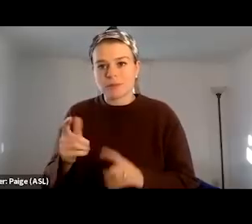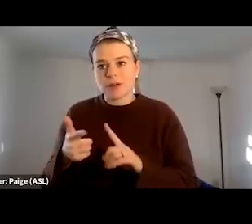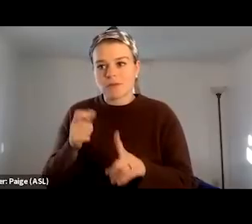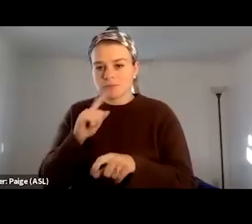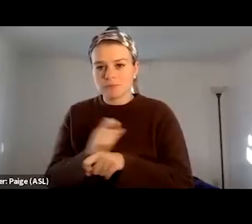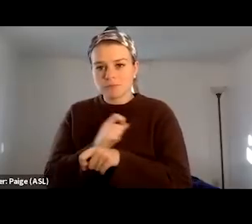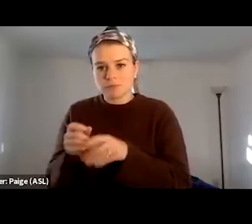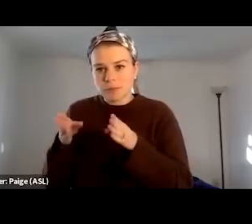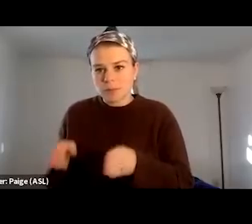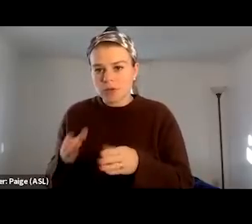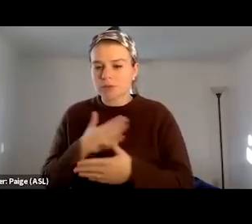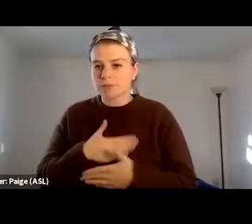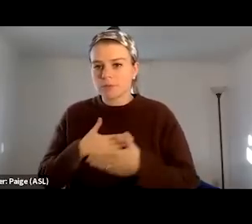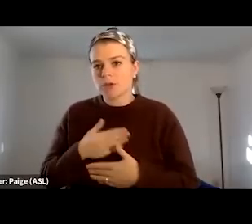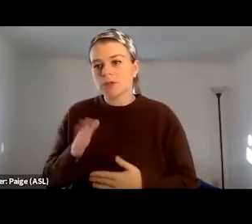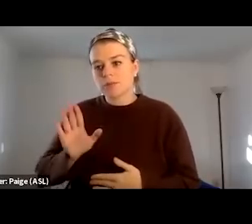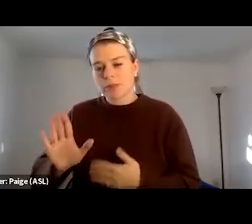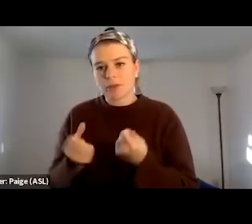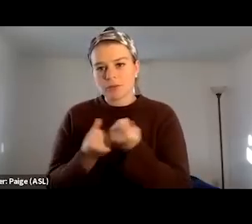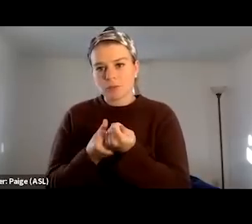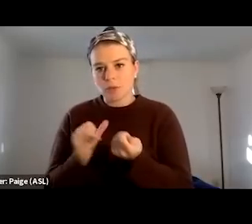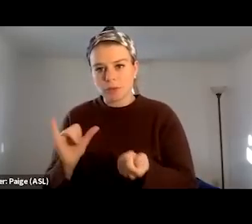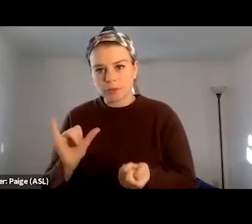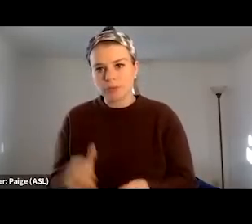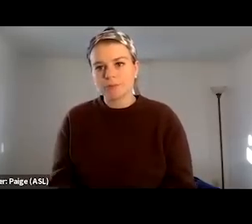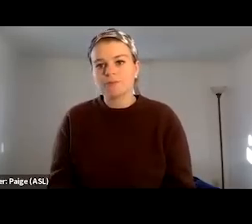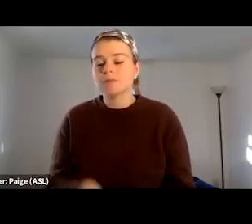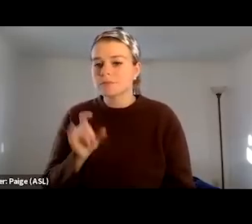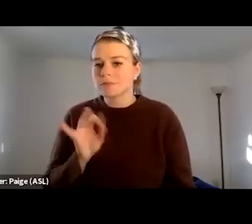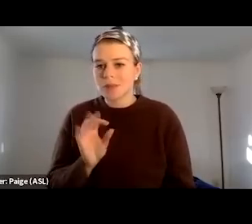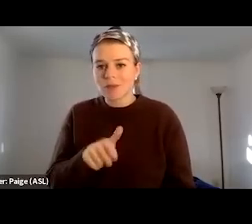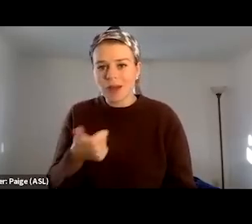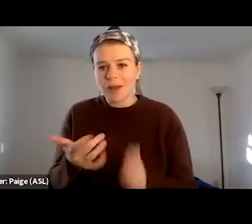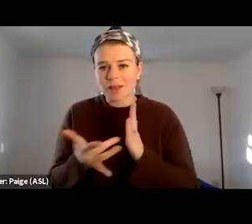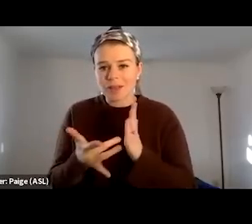así que también agradecemos su apoyo. Si tienen alguna dificultad técnica,